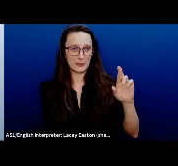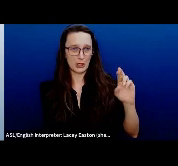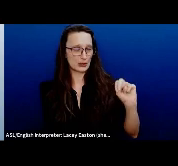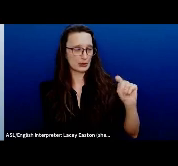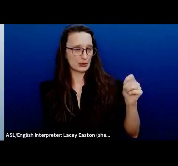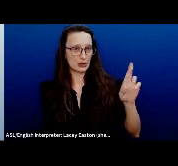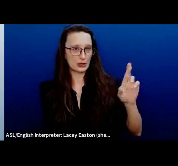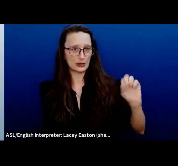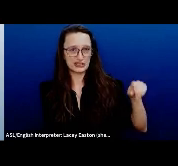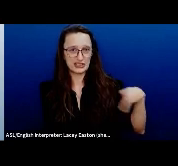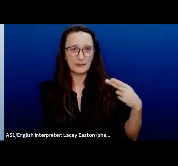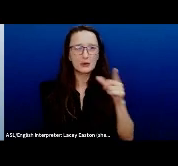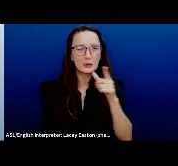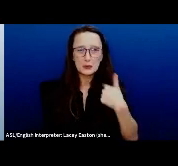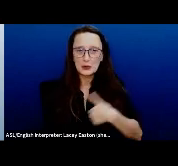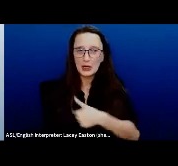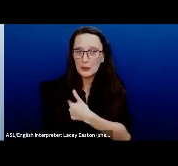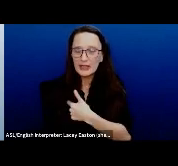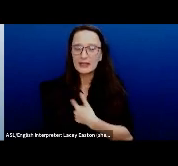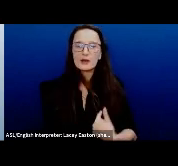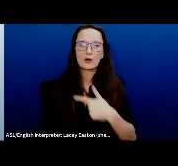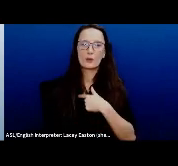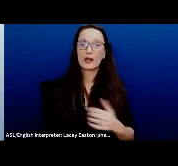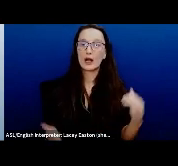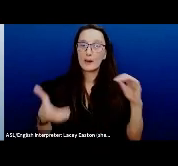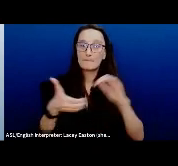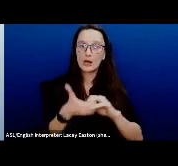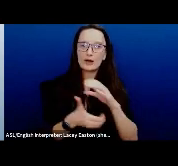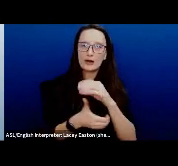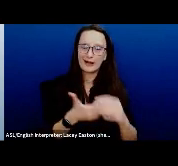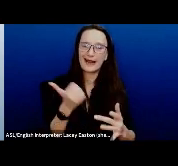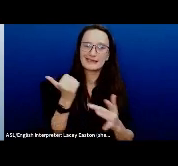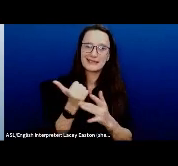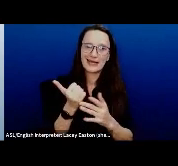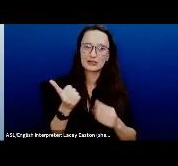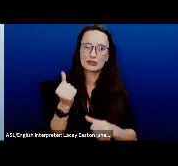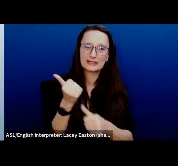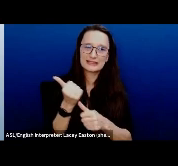un socio desde hace mucho tiempo y un proyecto de asistencia técnica financiado por el Departamento